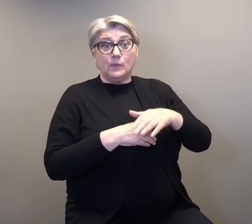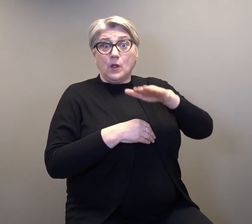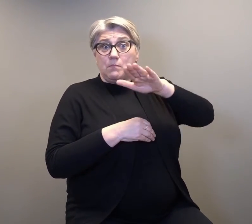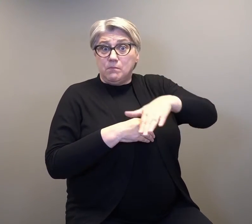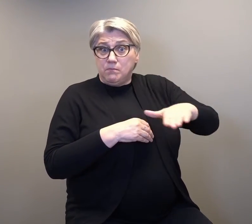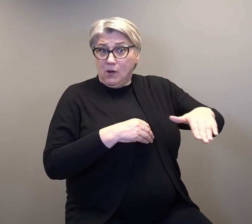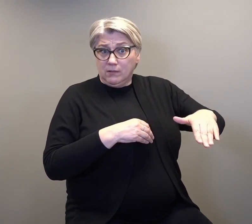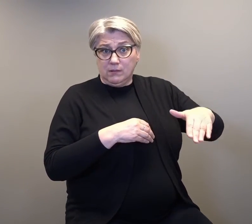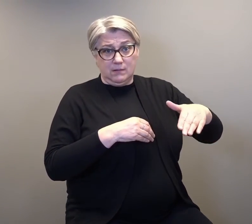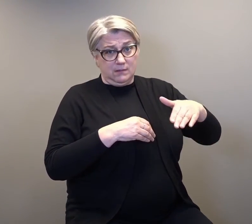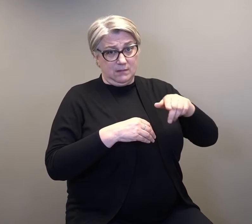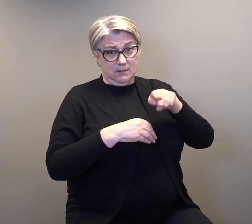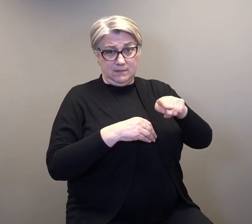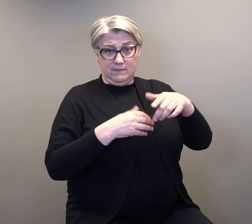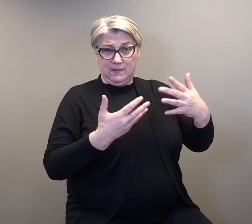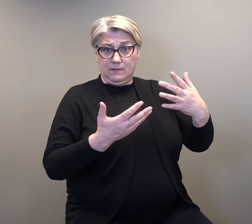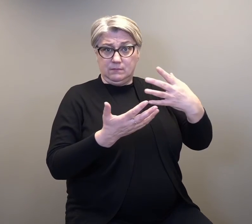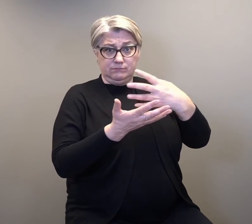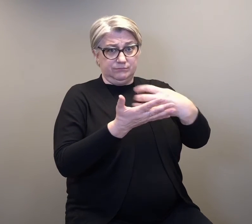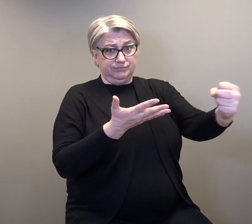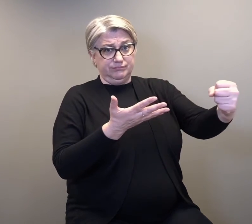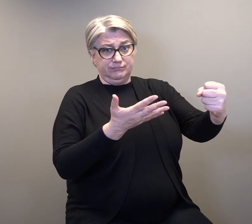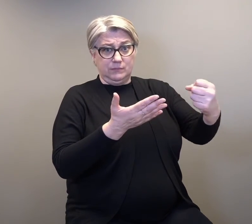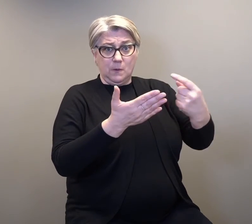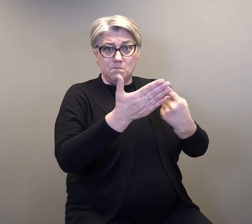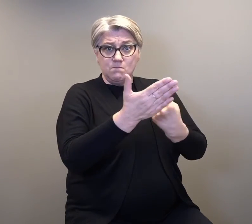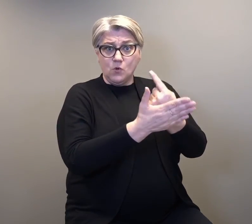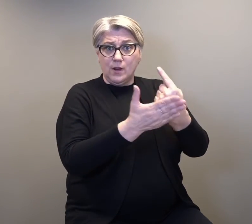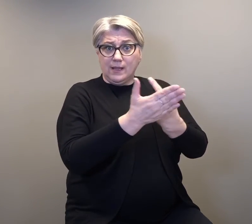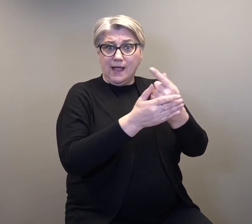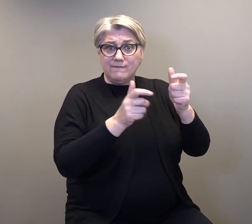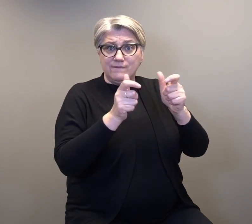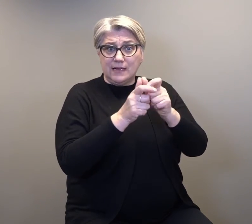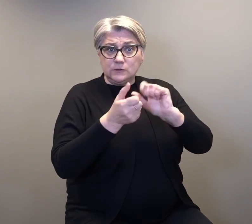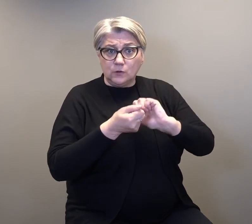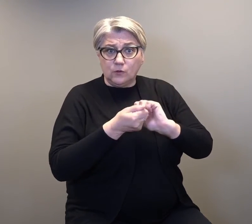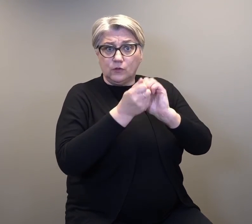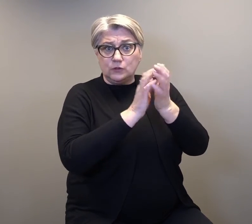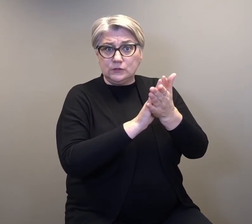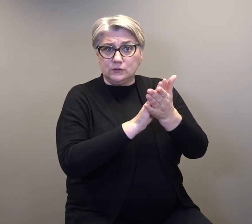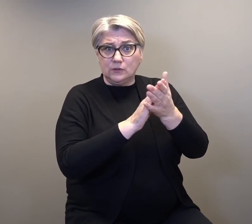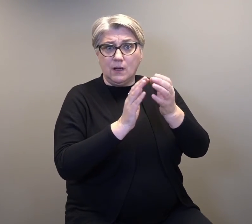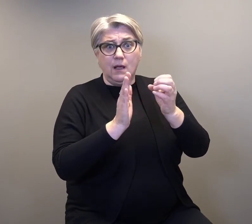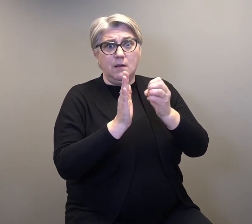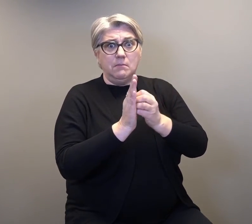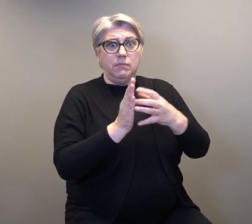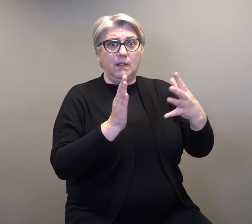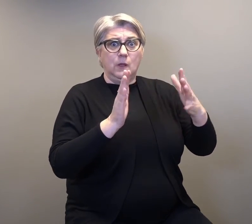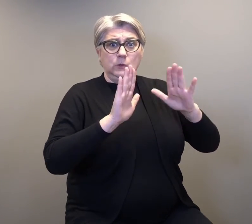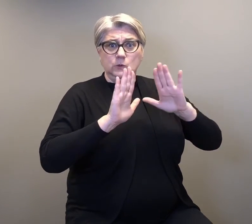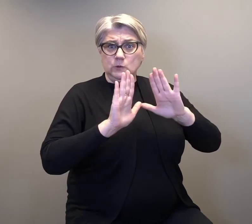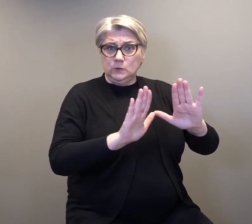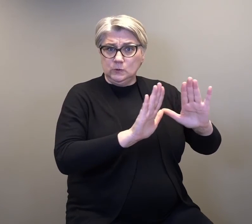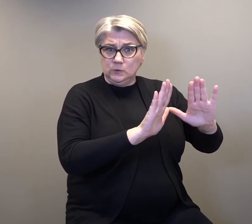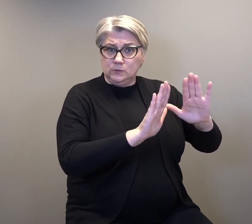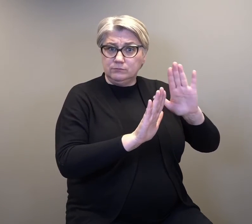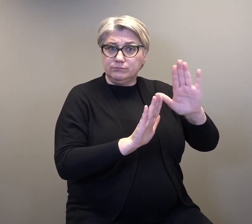Börnin verða svipt möguleikanum til félagsþroska með skelfilegum afleiðingum